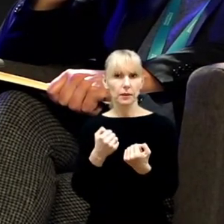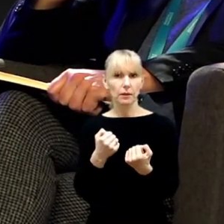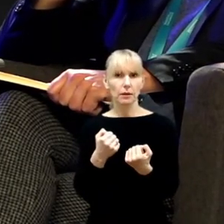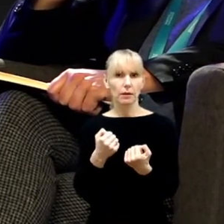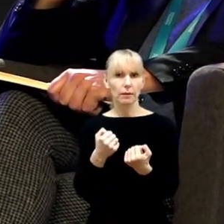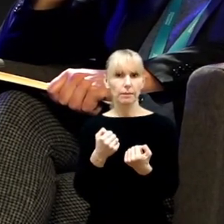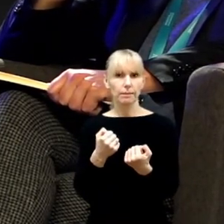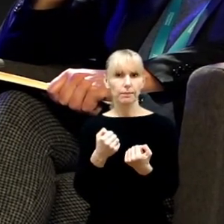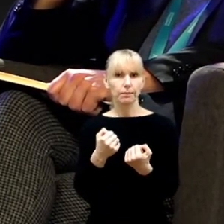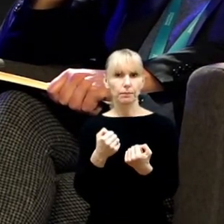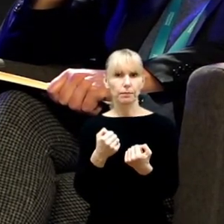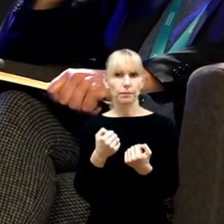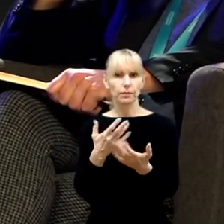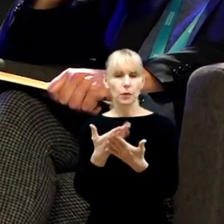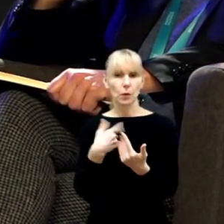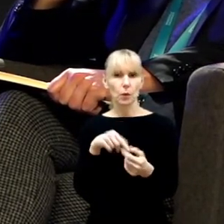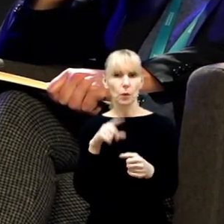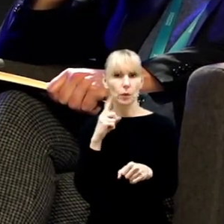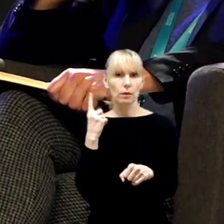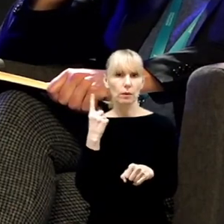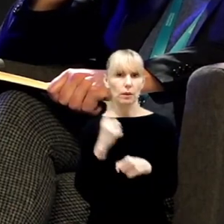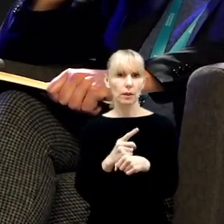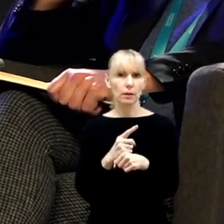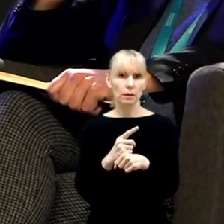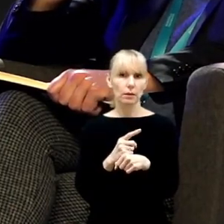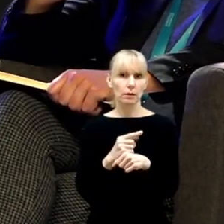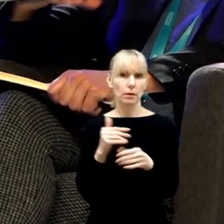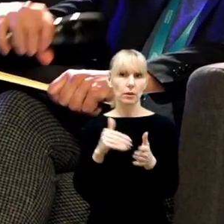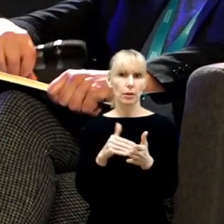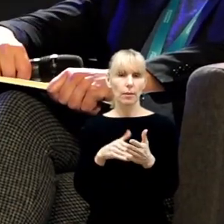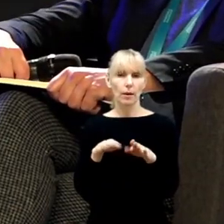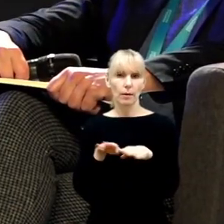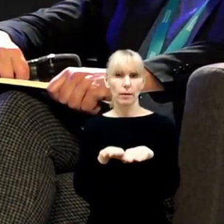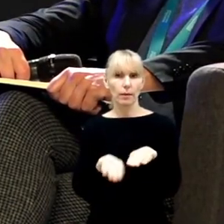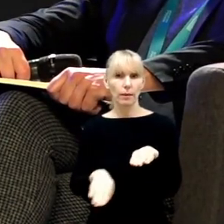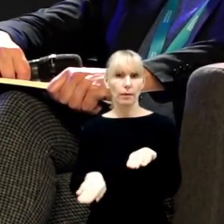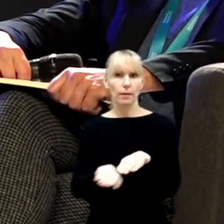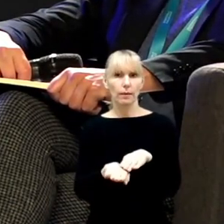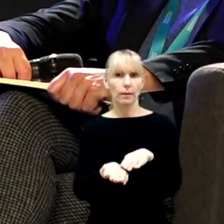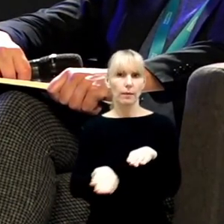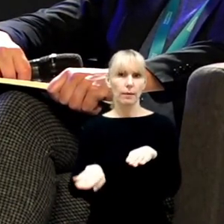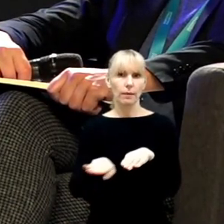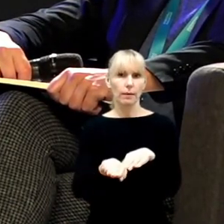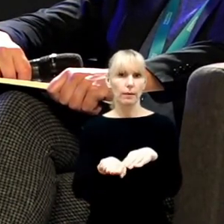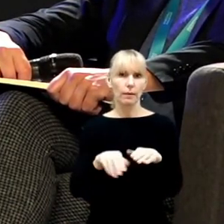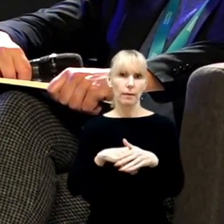decydują o tym, że ile miejsc podstawowych trzeba na mieszkanie. No bo to jest zapis planu miejscowego.